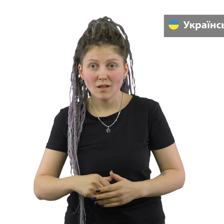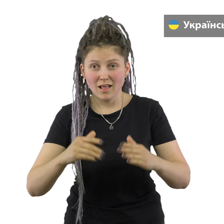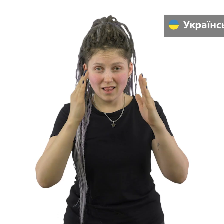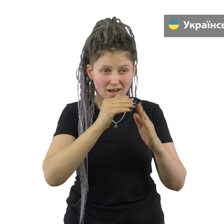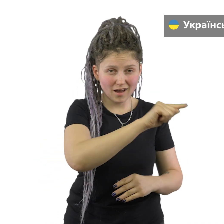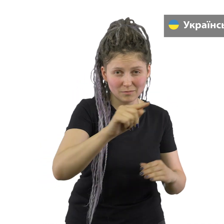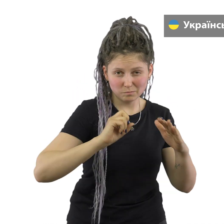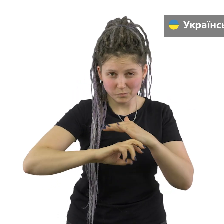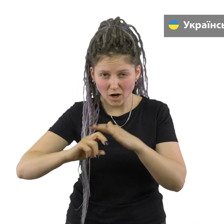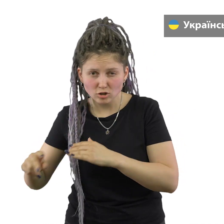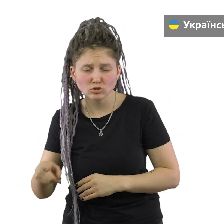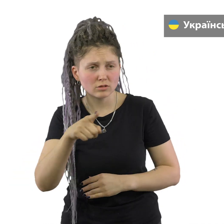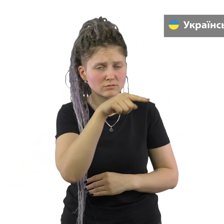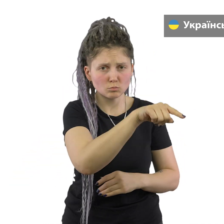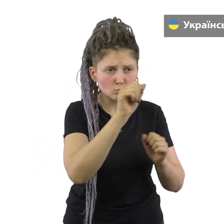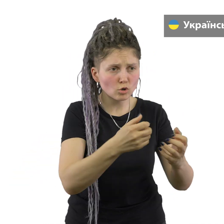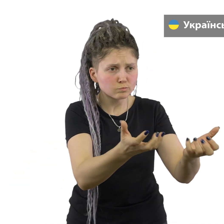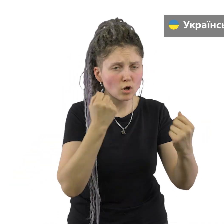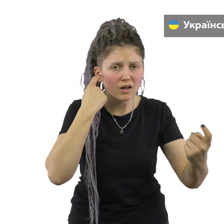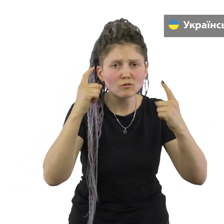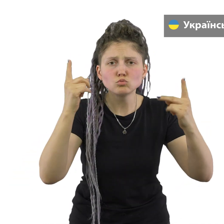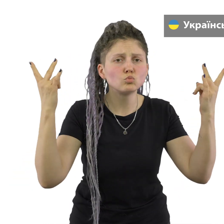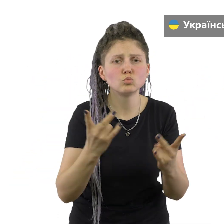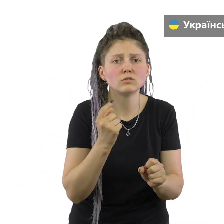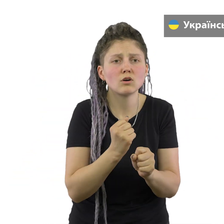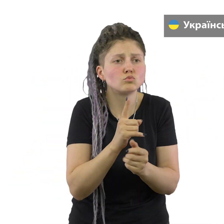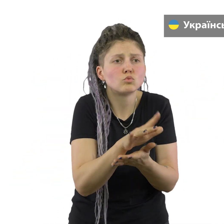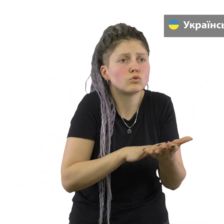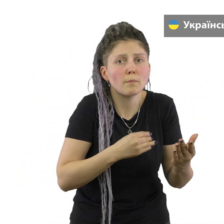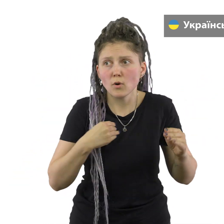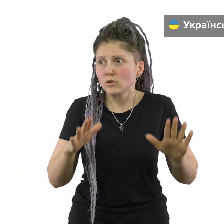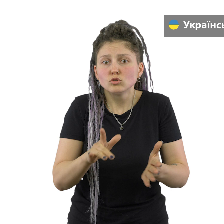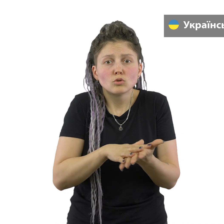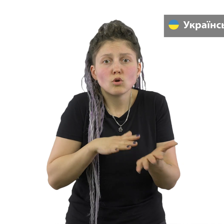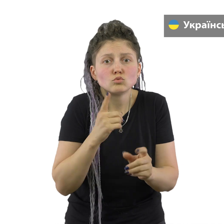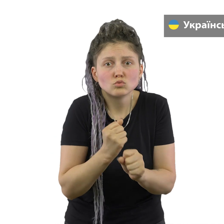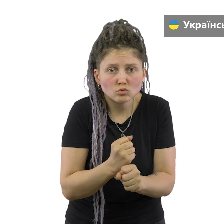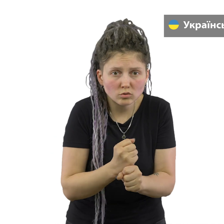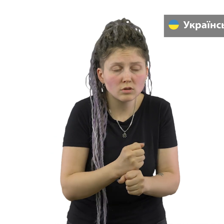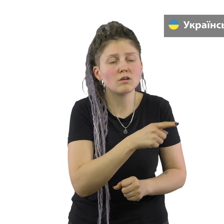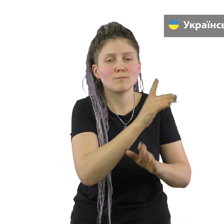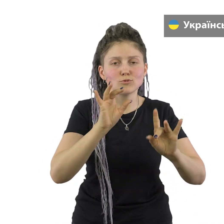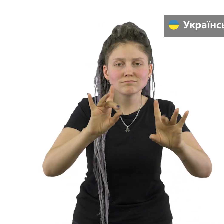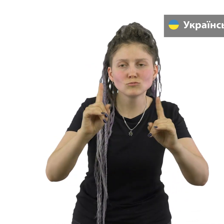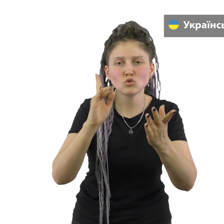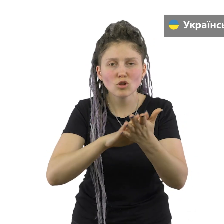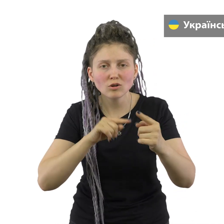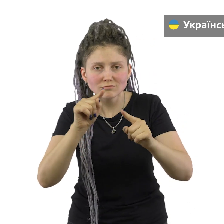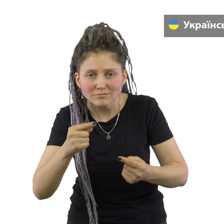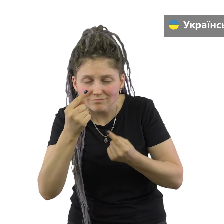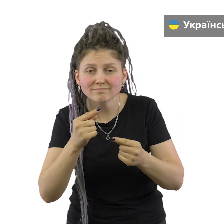У рецепційному центрі: ви отримаєте додаткову інформацію про Ваше перебування в Польщі,